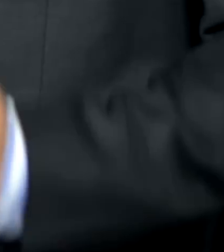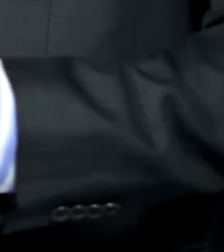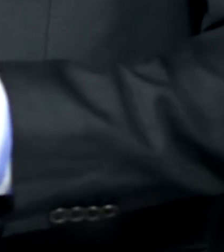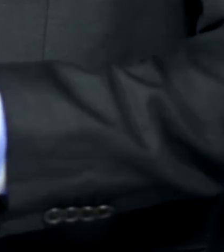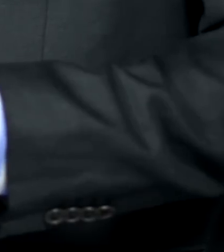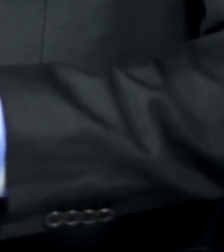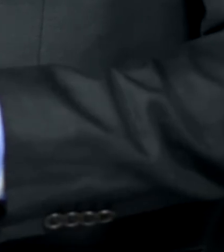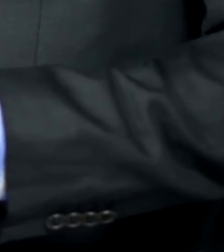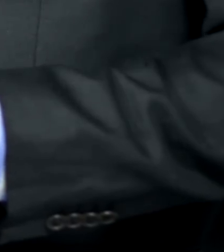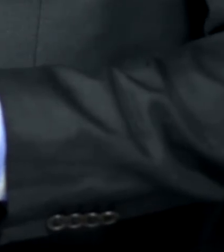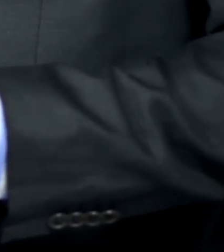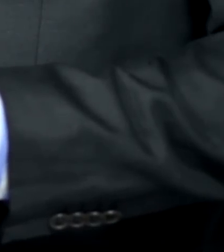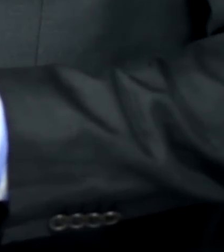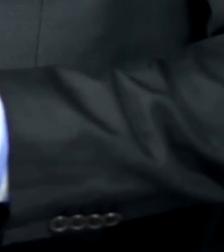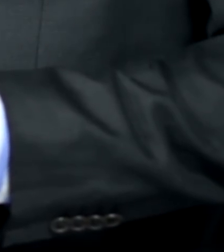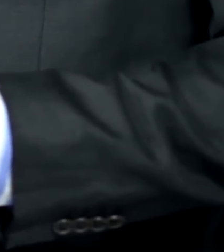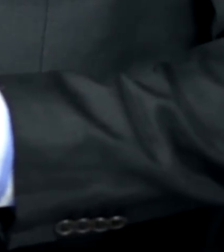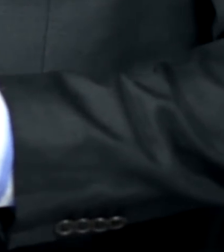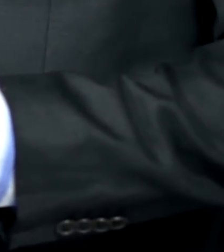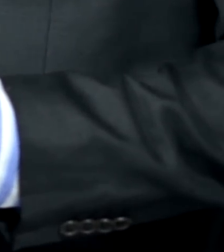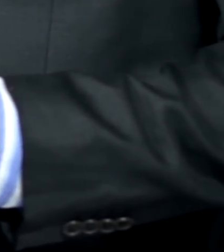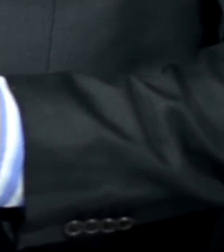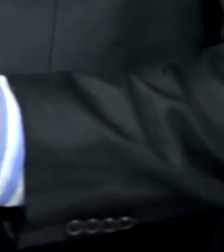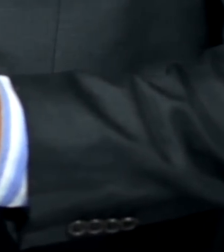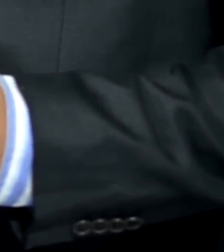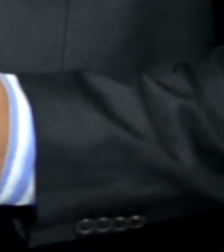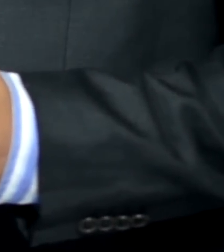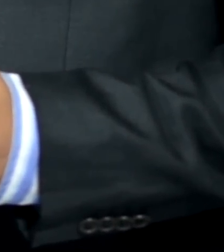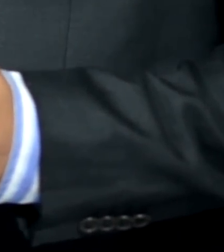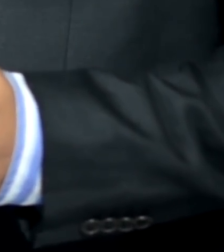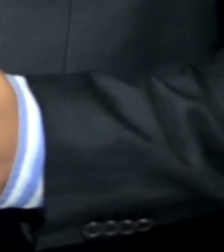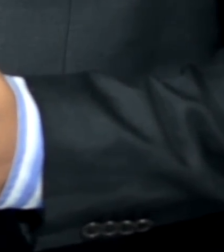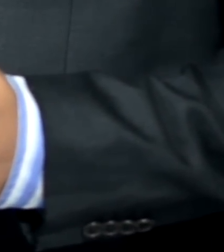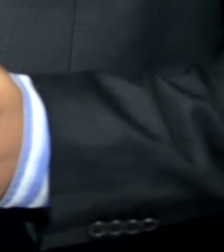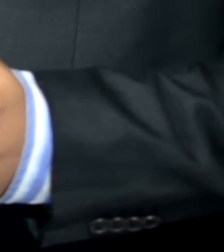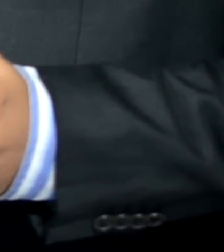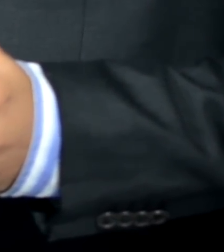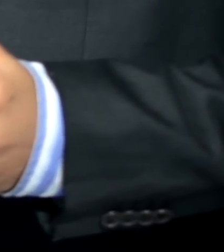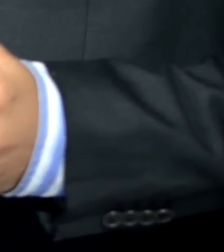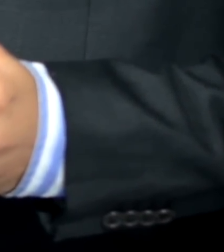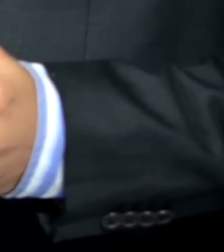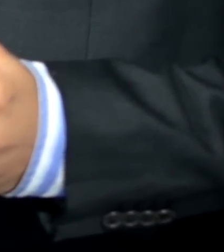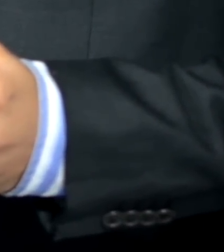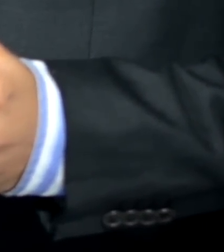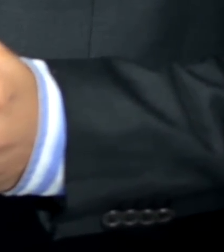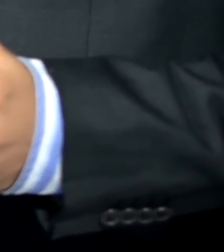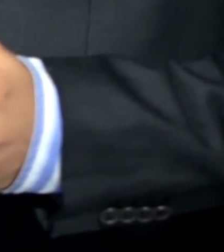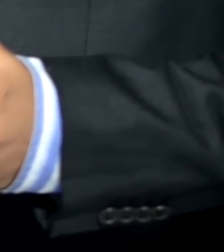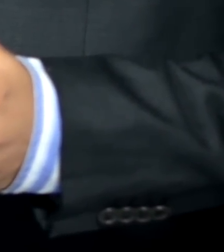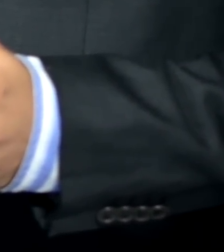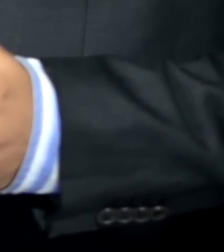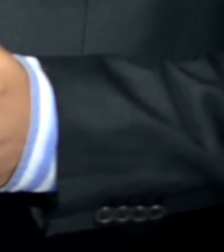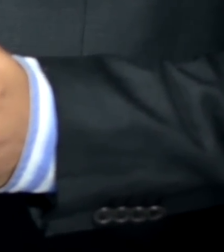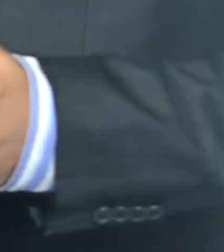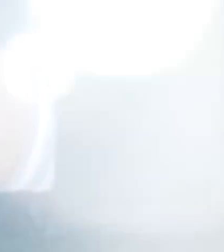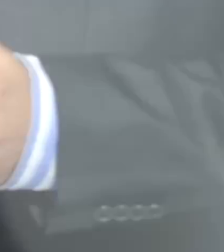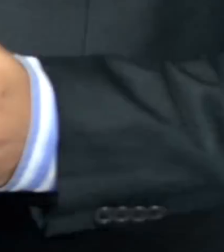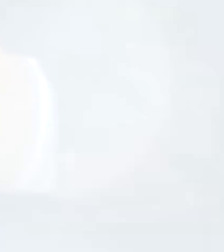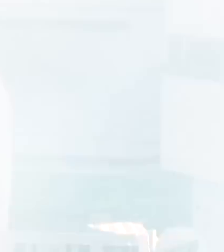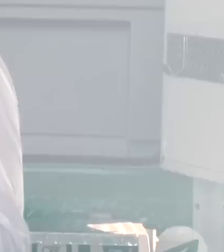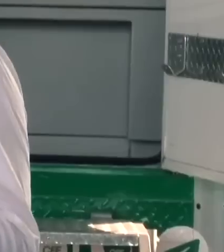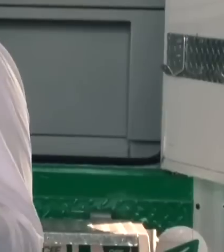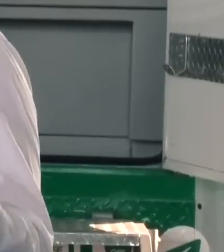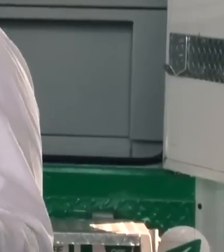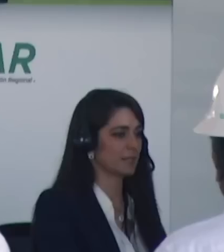de hecho es una reversión incluso de reformas a las leyes secundarias de 1992 donde se recupera